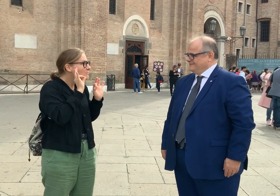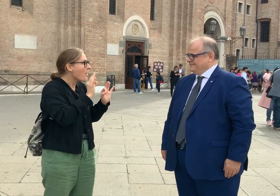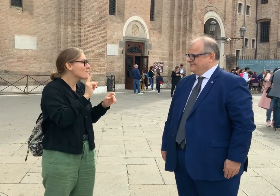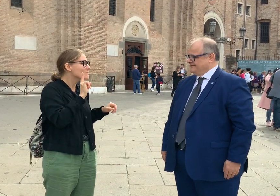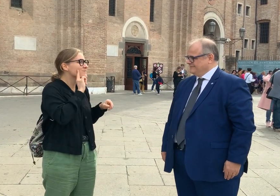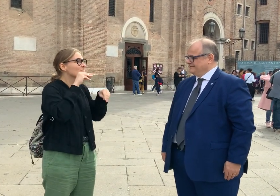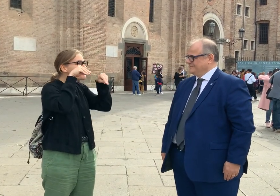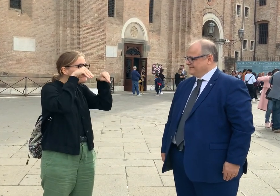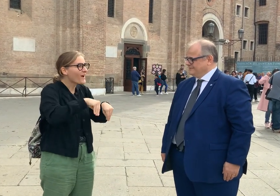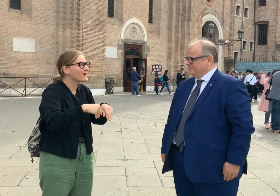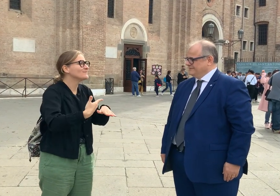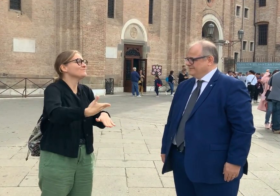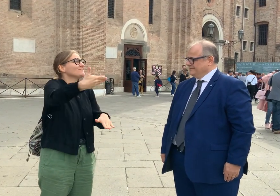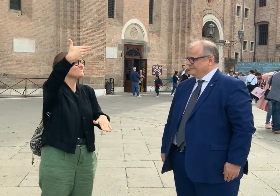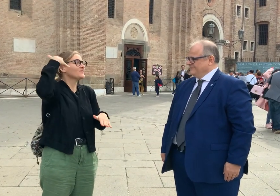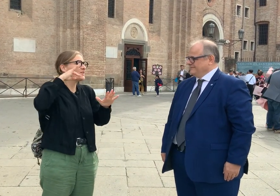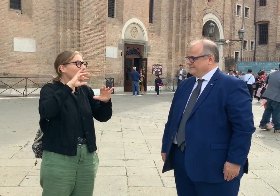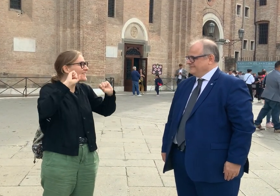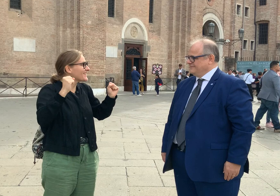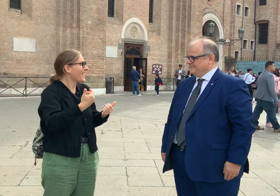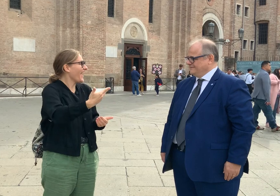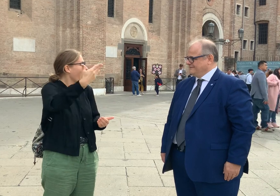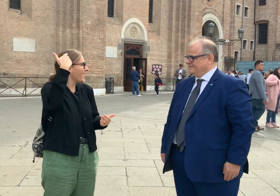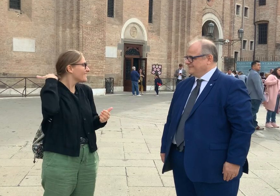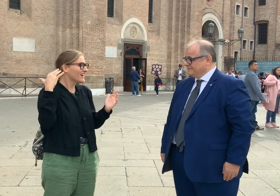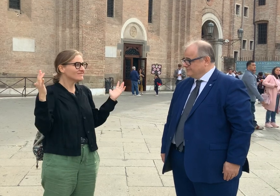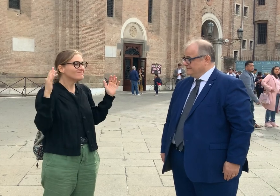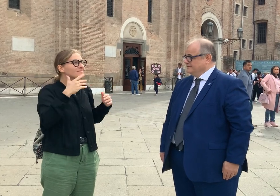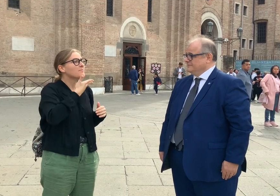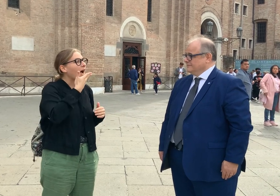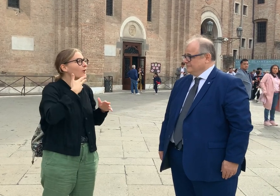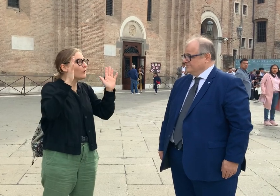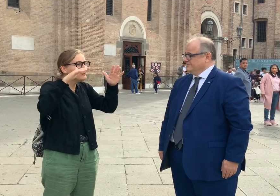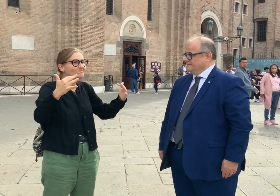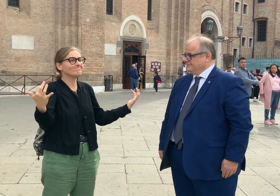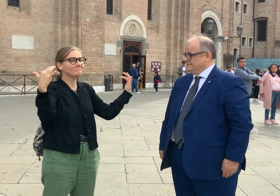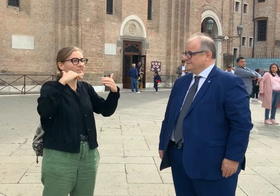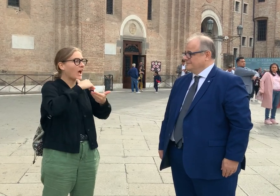proprio nello stesso posto in cui 90 anni fa si radunarono, grazie ad Antonio Magarotto,